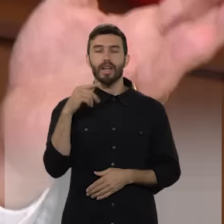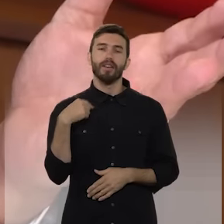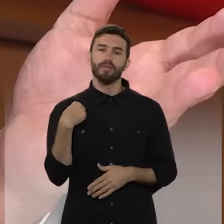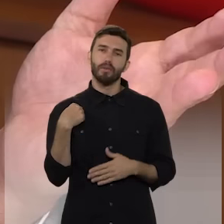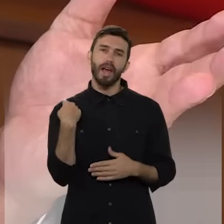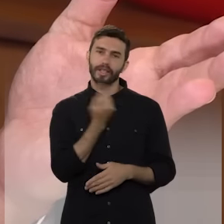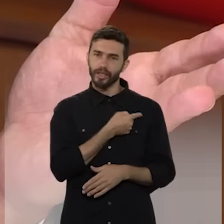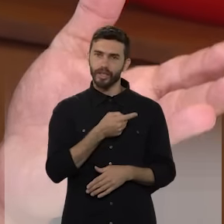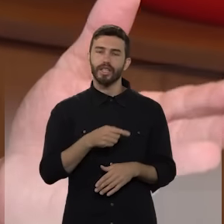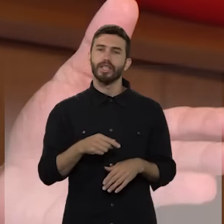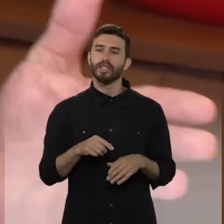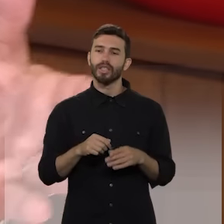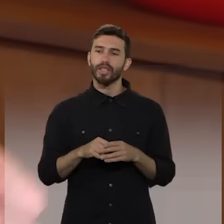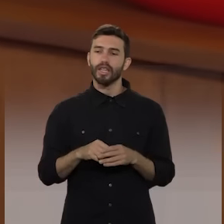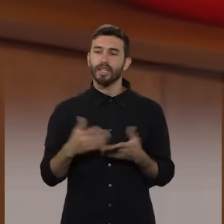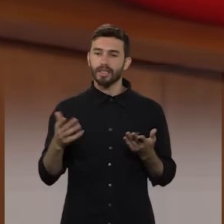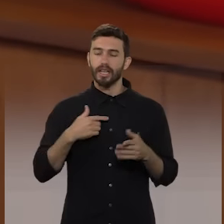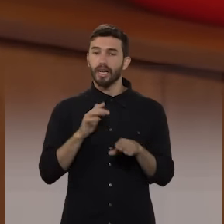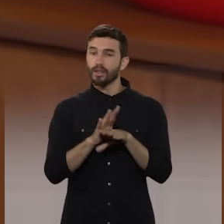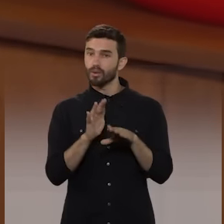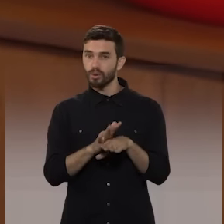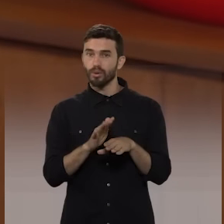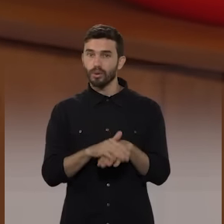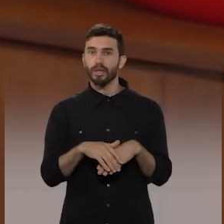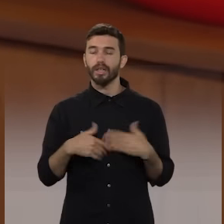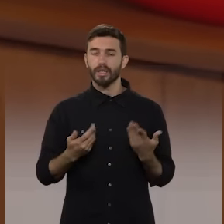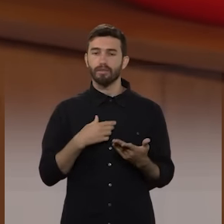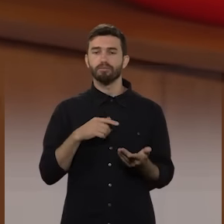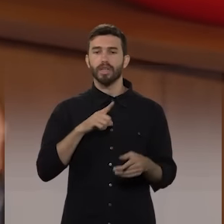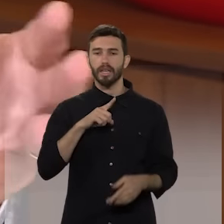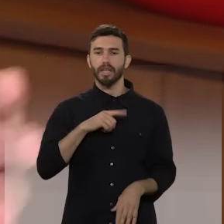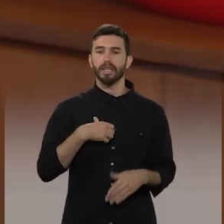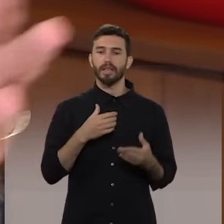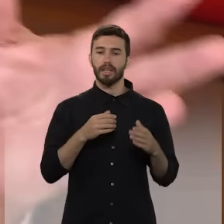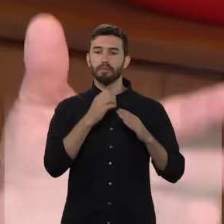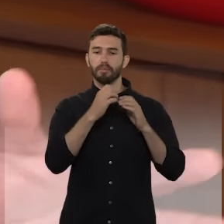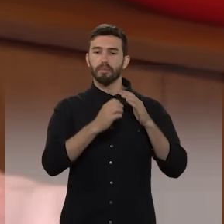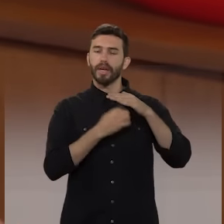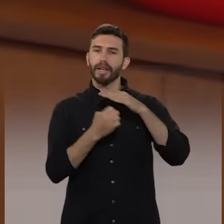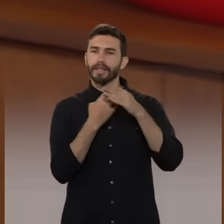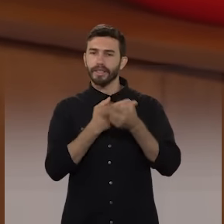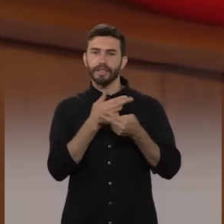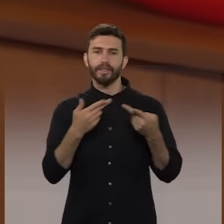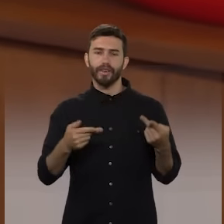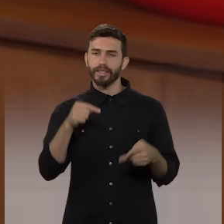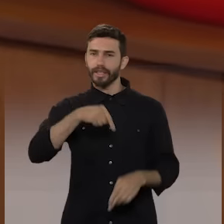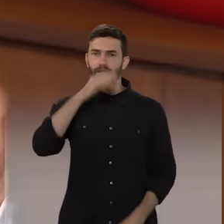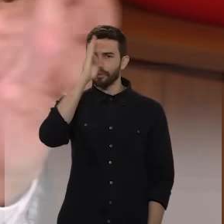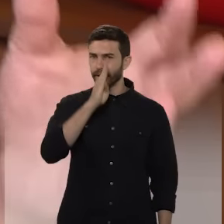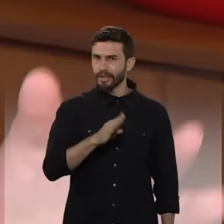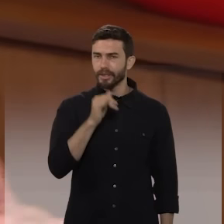Basicamente as operadoras que nós temos aqui espalhadas pelo Brasil. Aí tem vários investidores